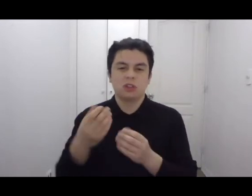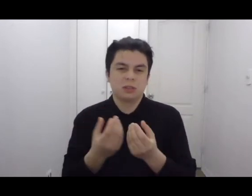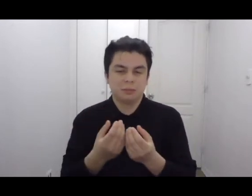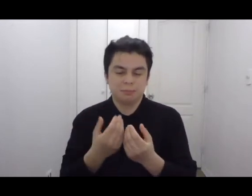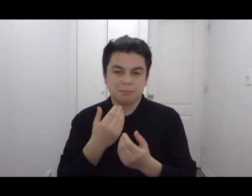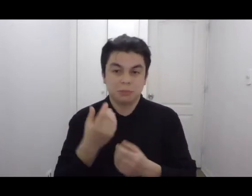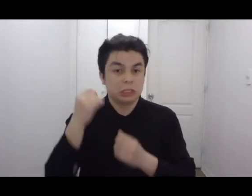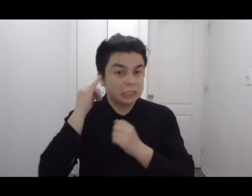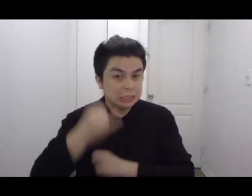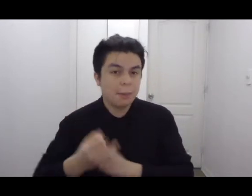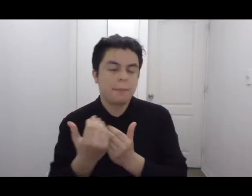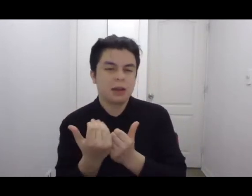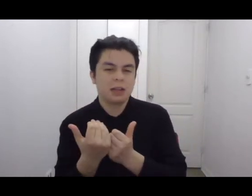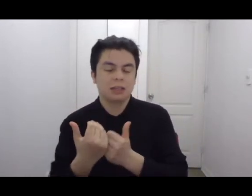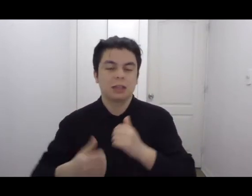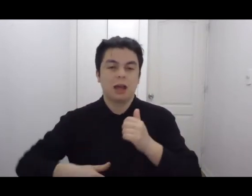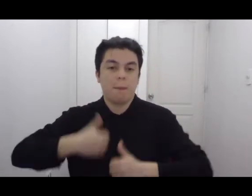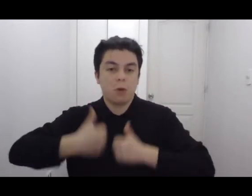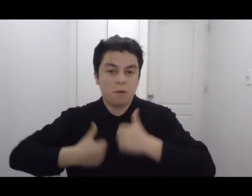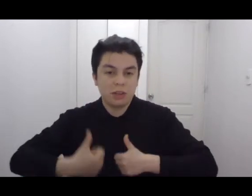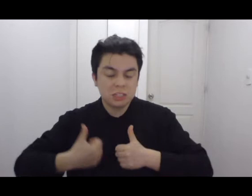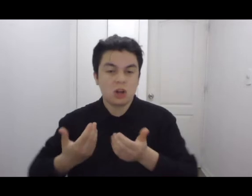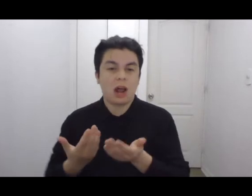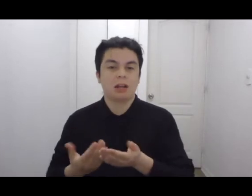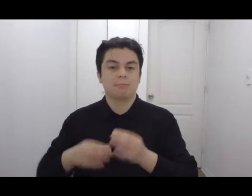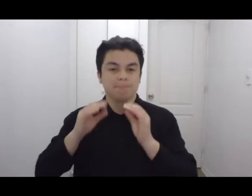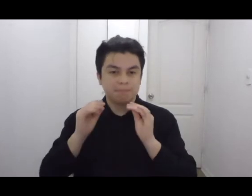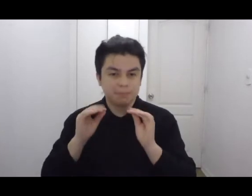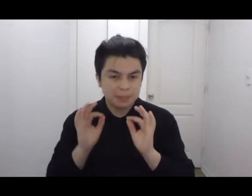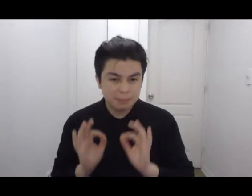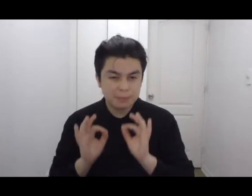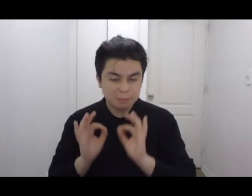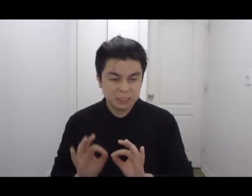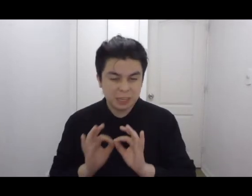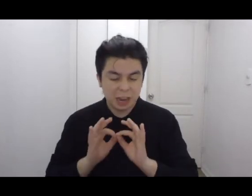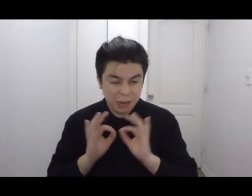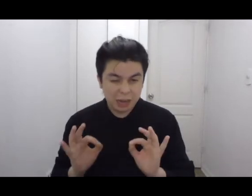un profesional de la salud así que si les interesa ese tema esa área específicamente